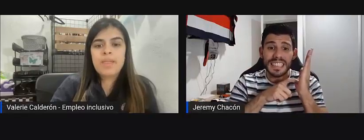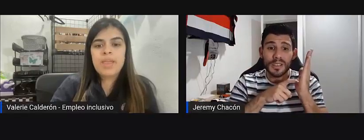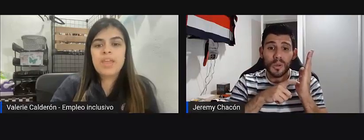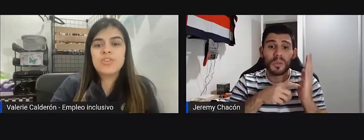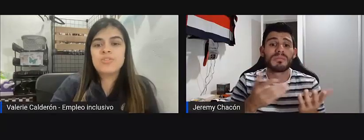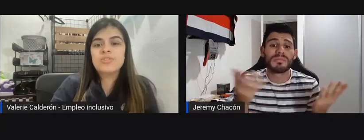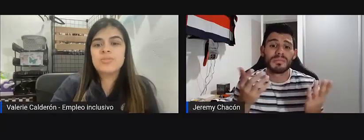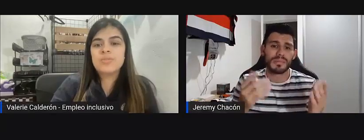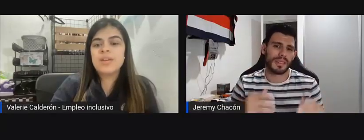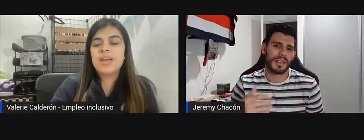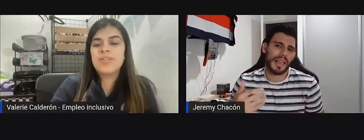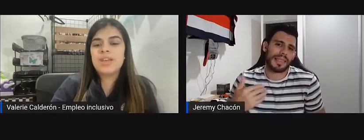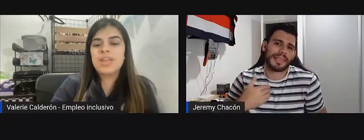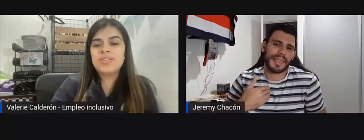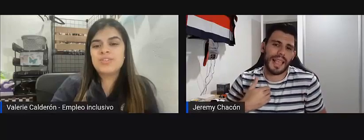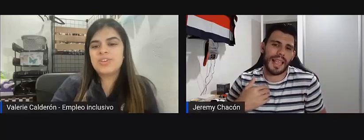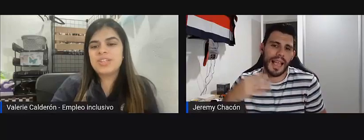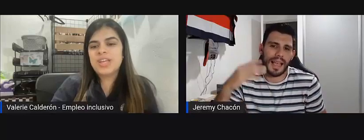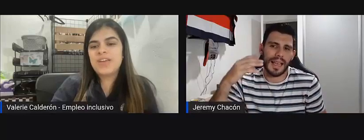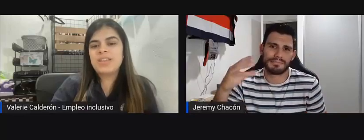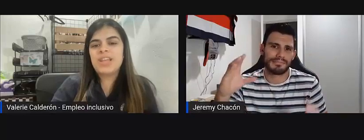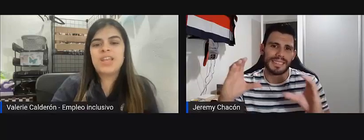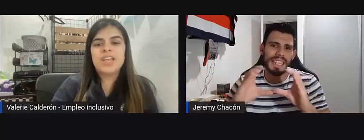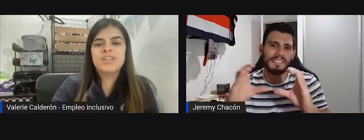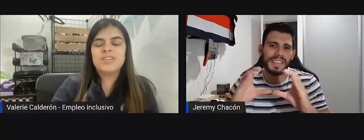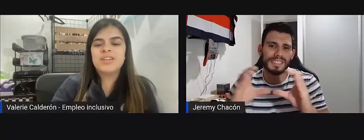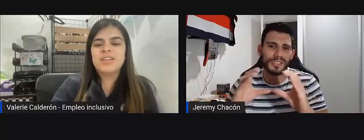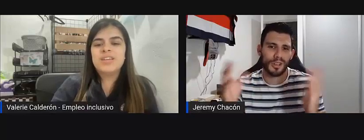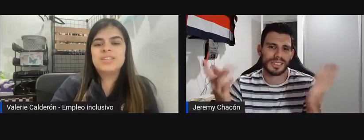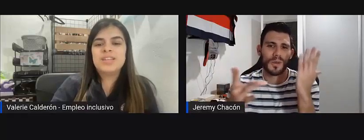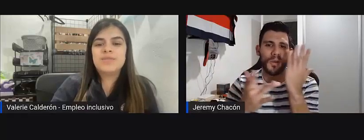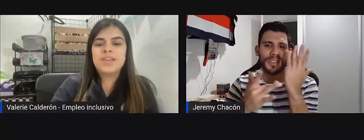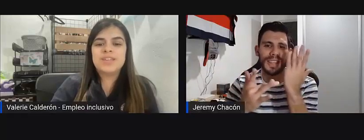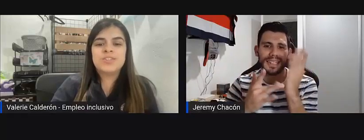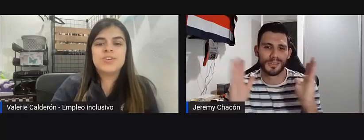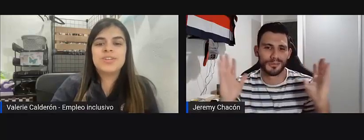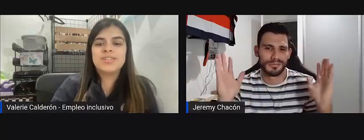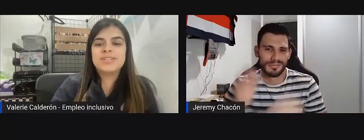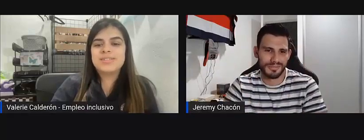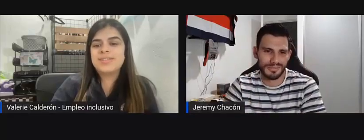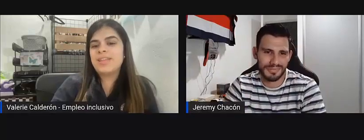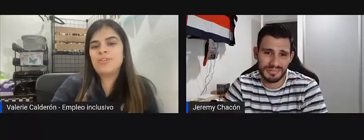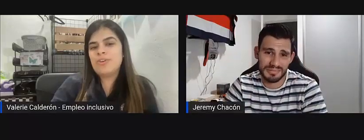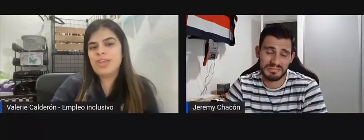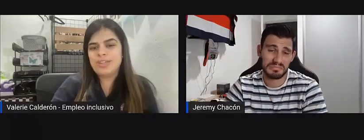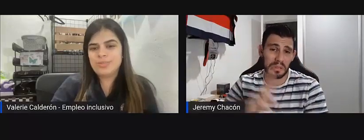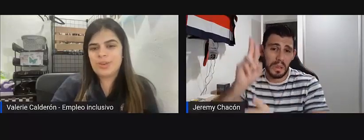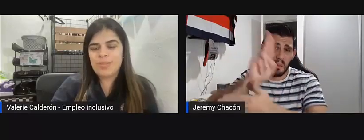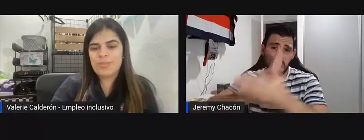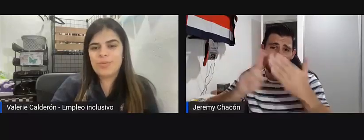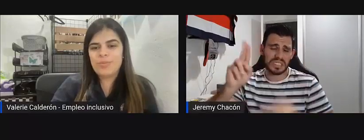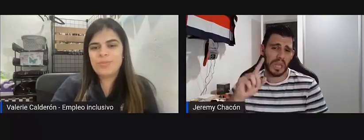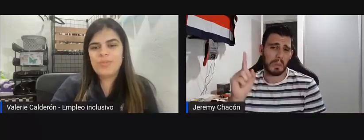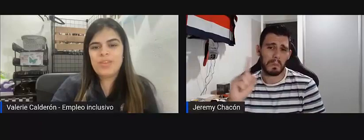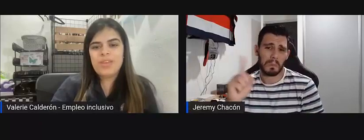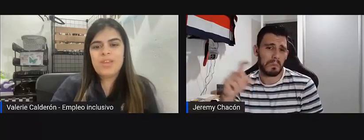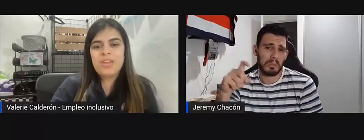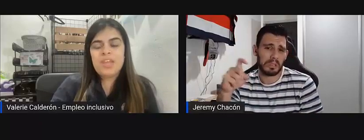ellos verdad en registro que llevan tienen certificaciones tecnológicas por ejemplo y